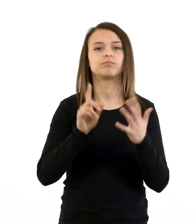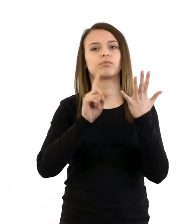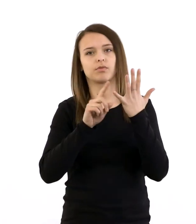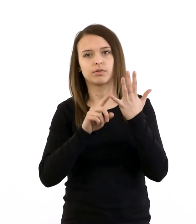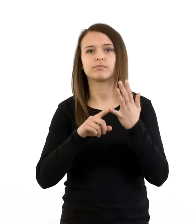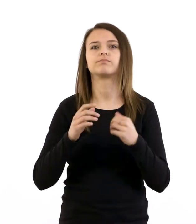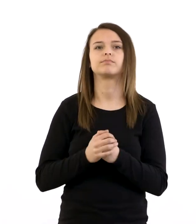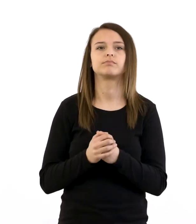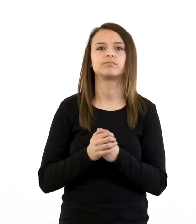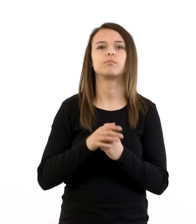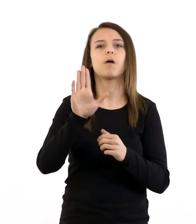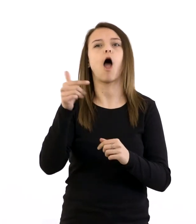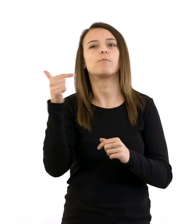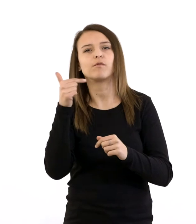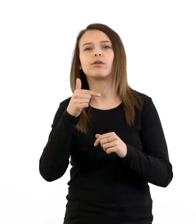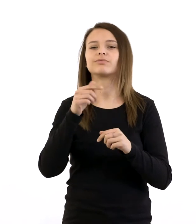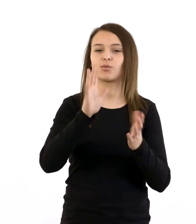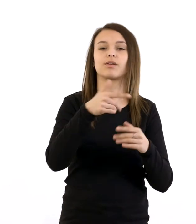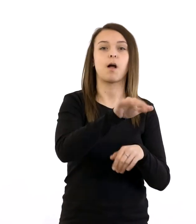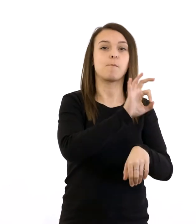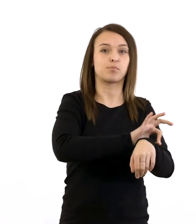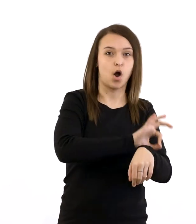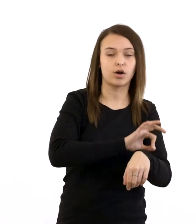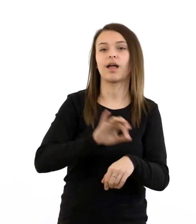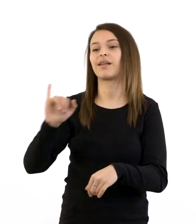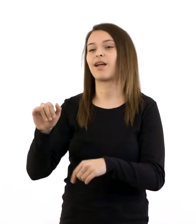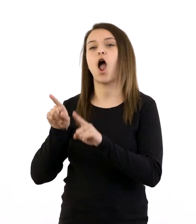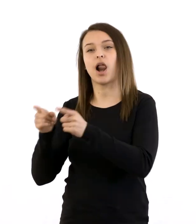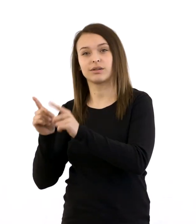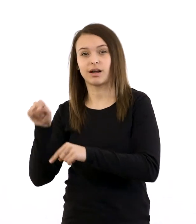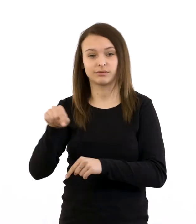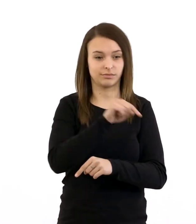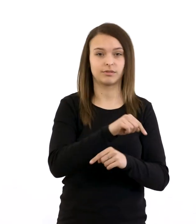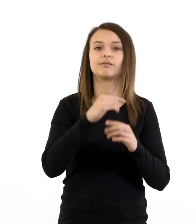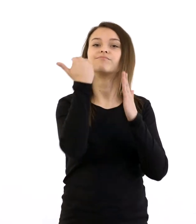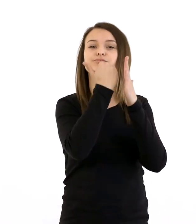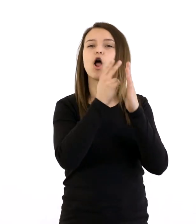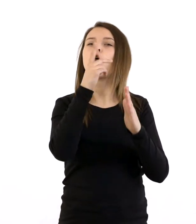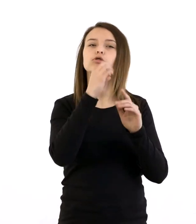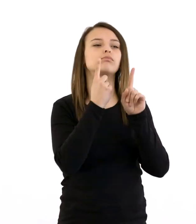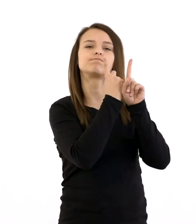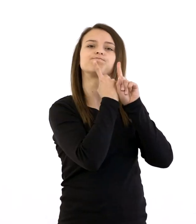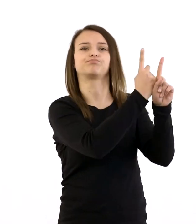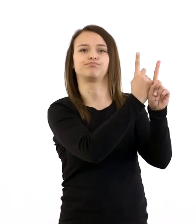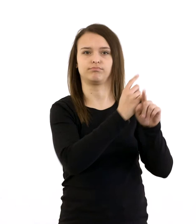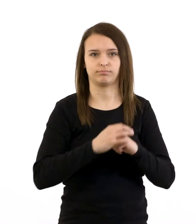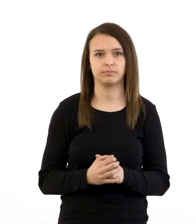obowiązek wynikający z przepisów ustaw, które są stosowane w projektach i organizacji;